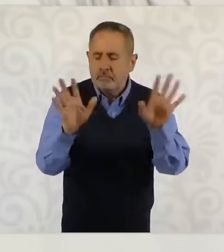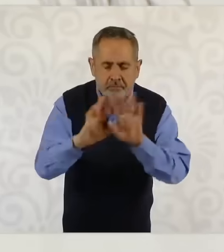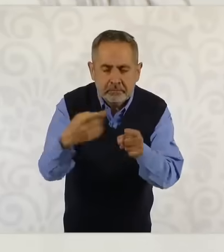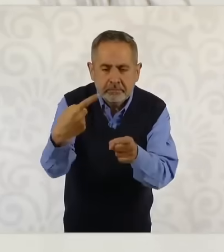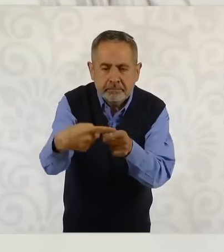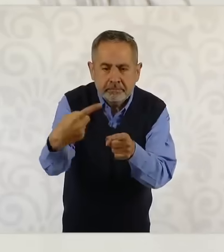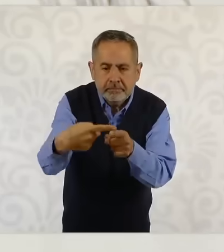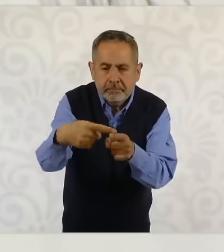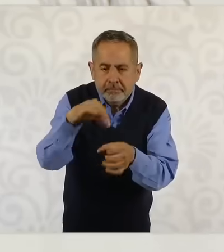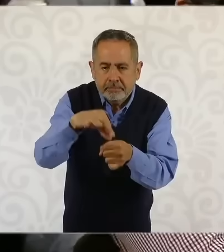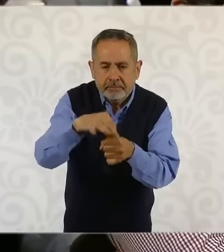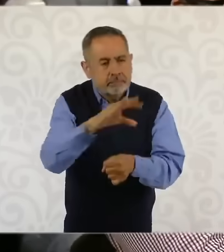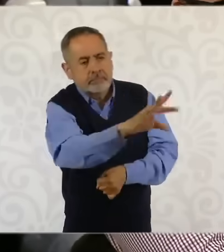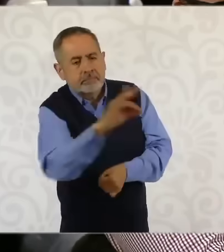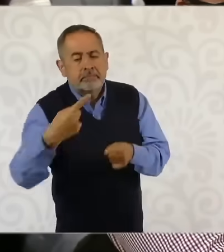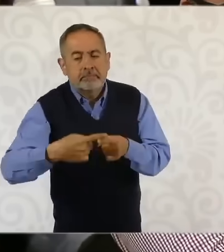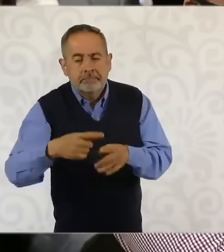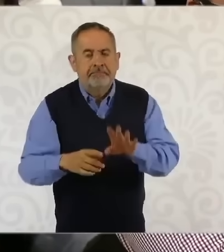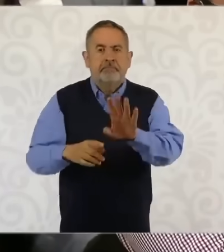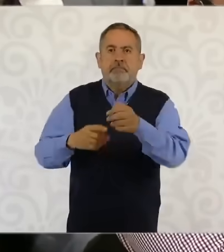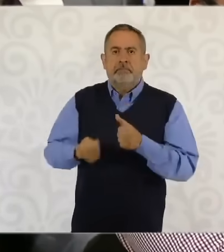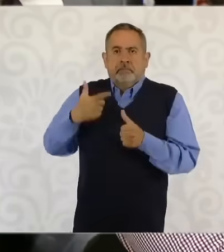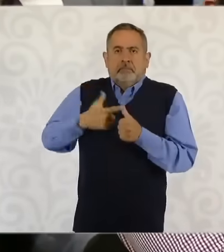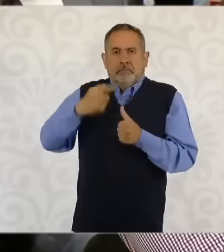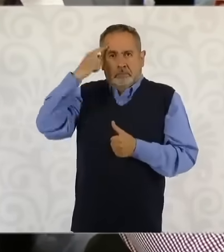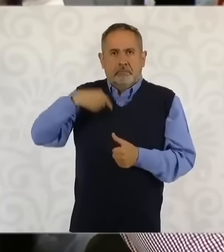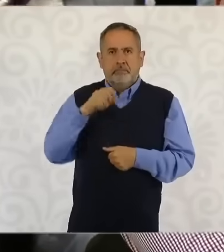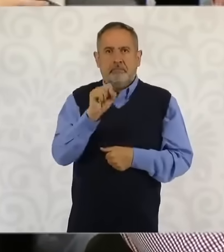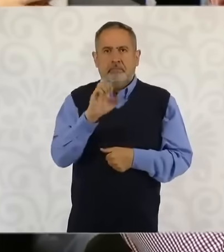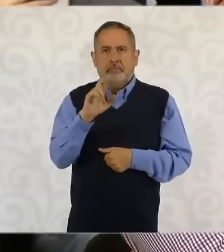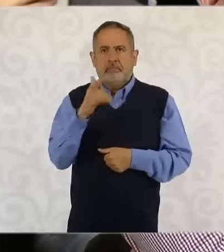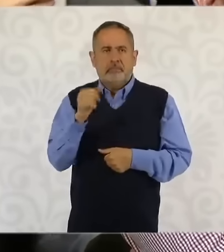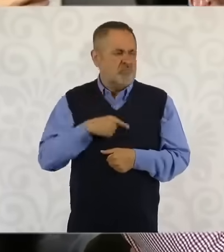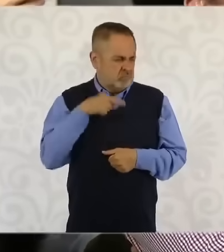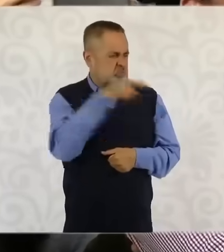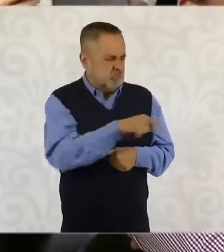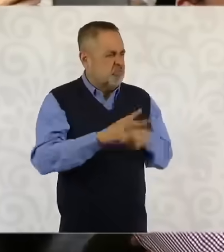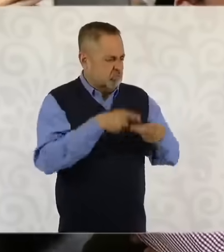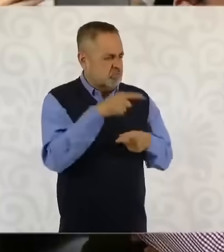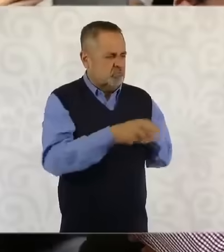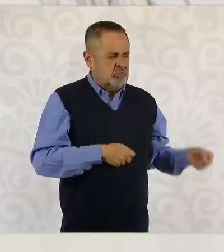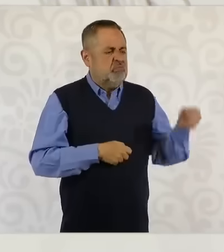eligió primero pues yo digo que Sergio Gutiérrez dijo "Tú vas a estar ahí en la ¿Quién eligió?" O